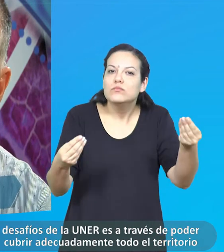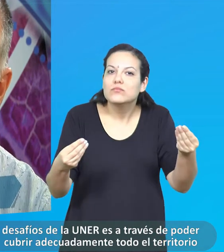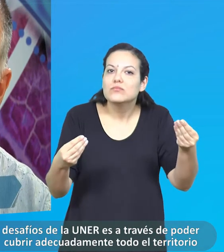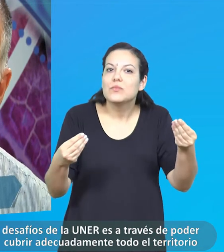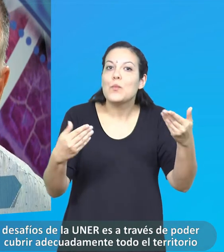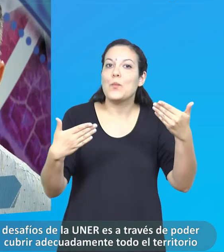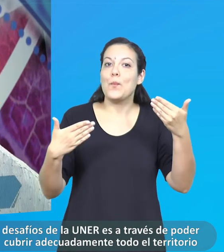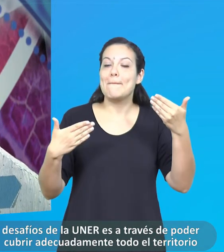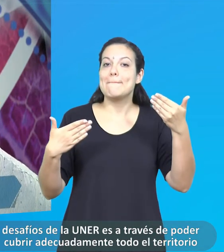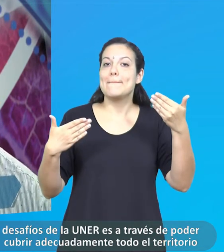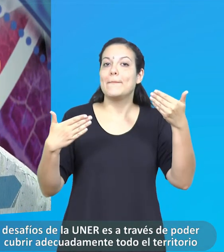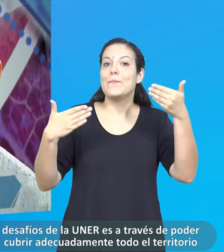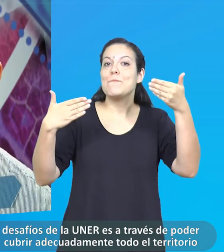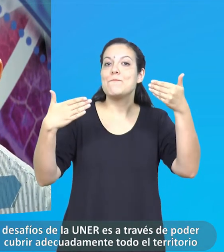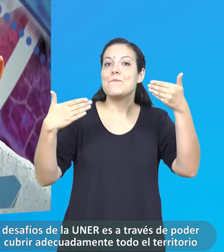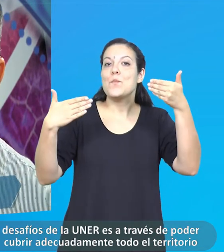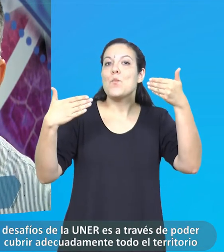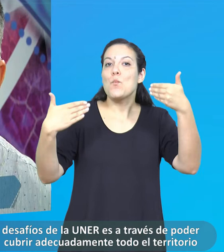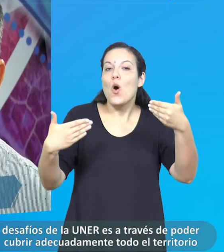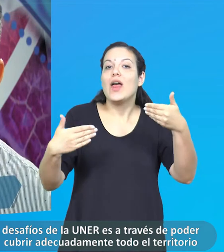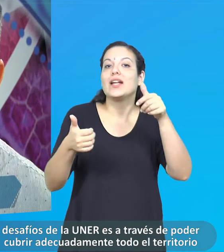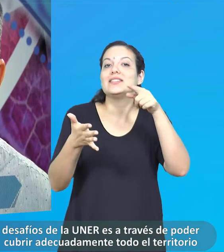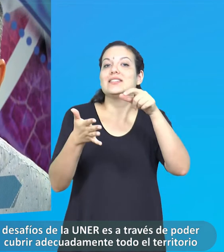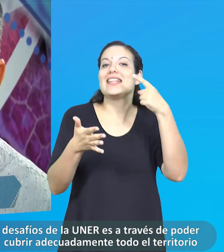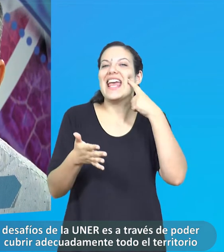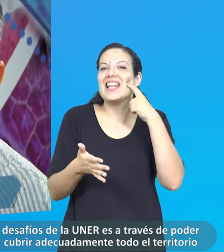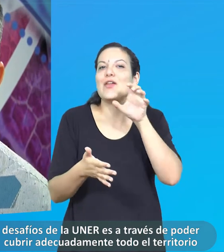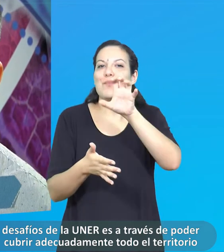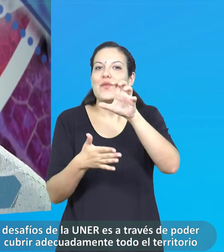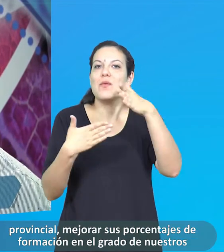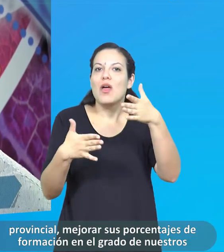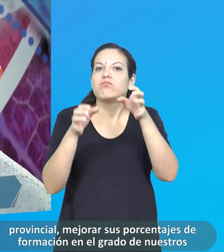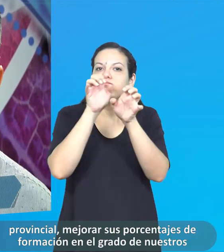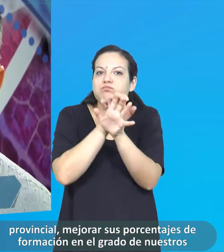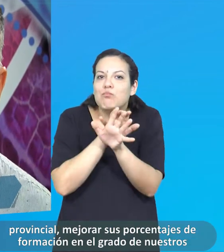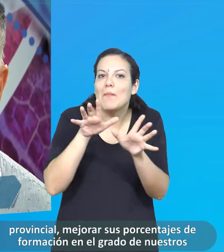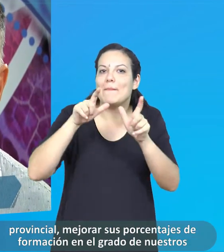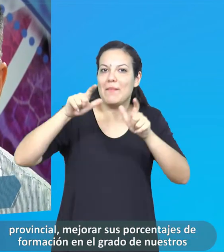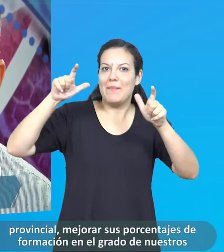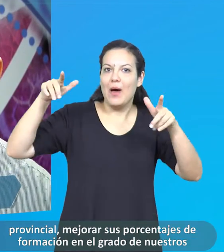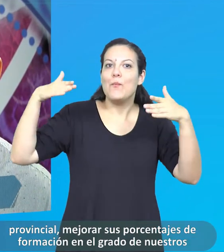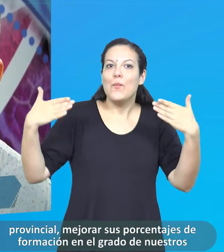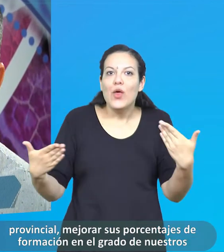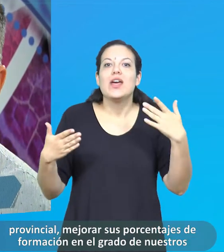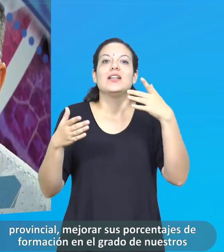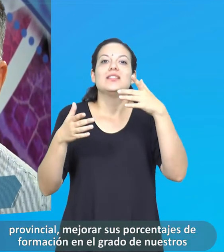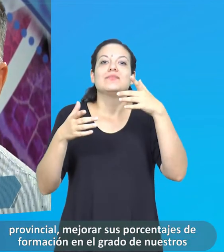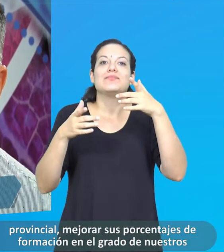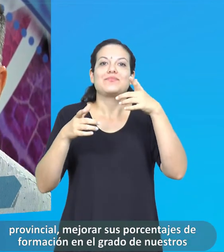de poder cubrir adecuadamente el territorio provincial, mejorar sus porcentajes de formación